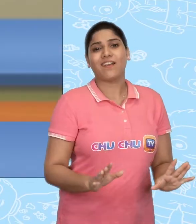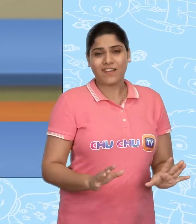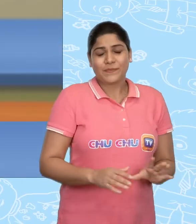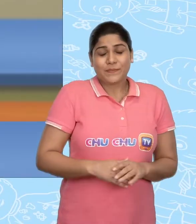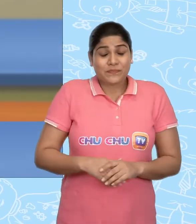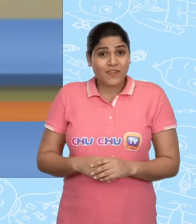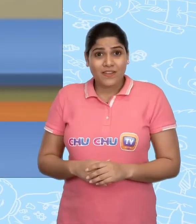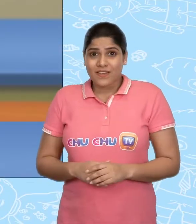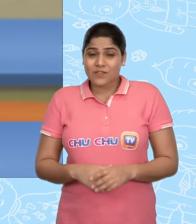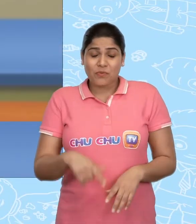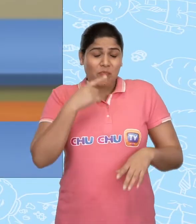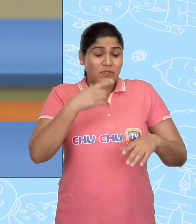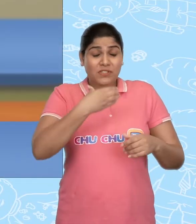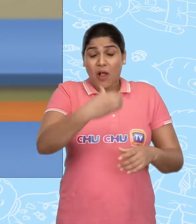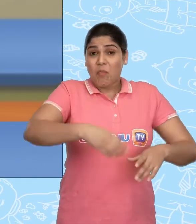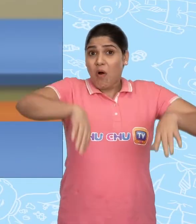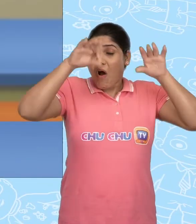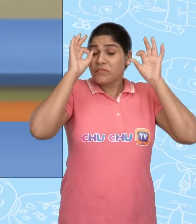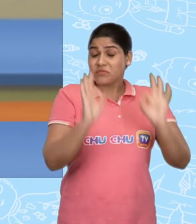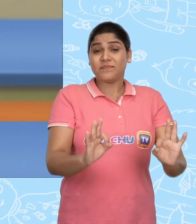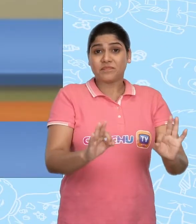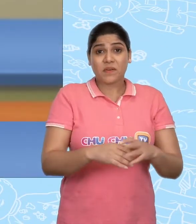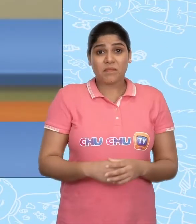ये pizza तो बहुत ही स्वादिष्ट है